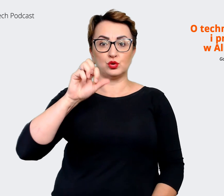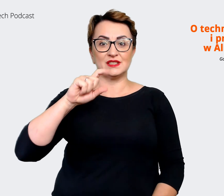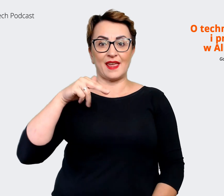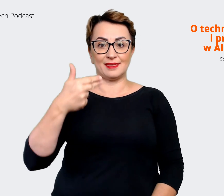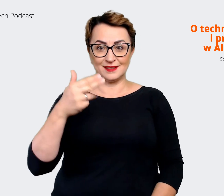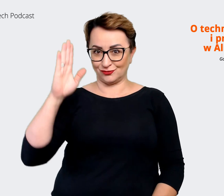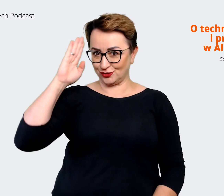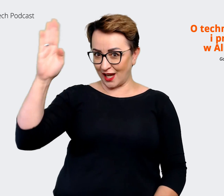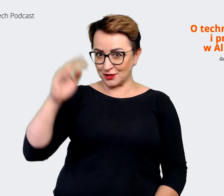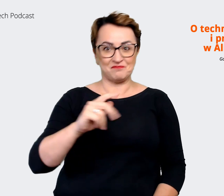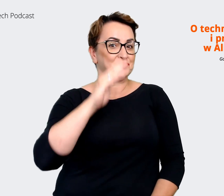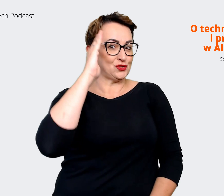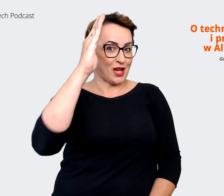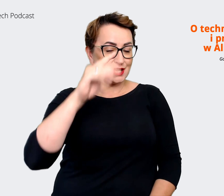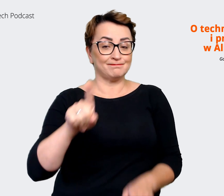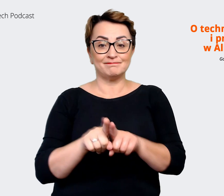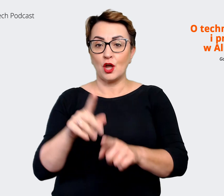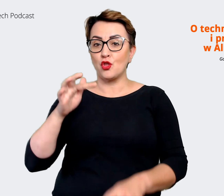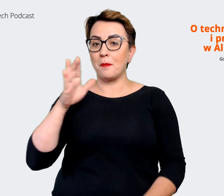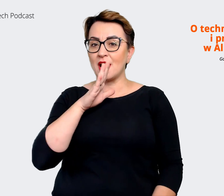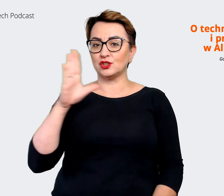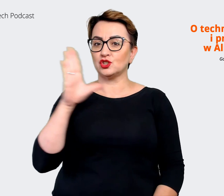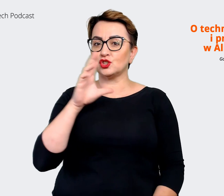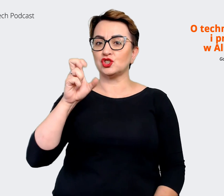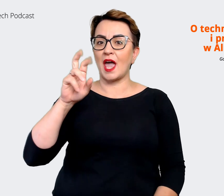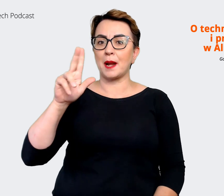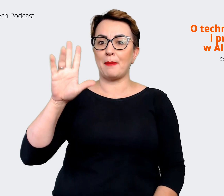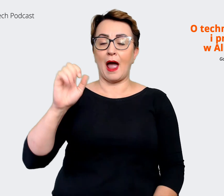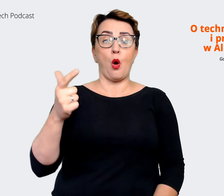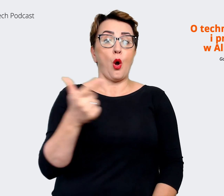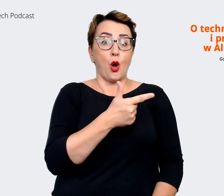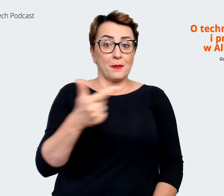Mariusz: Cześć. Prowadzący: I Tomasz Szczerba. Tomasz: Cześć. Prowadzący: Obaj panowie Senior Manager